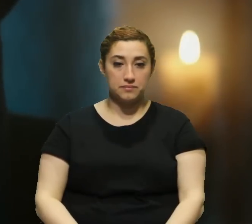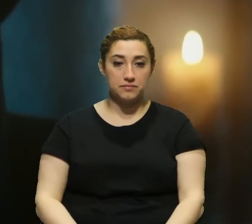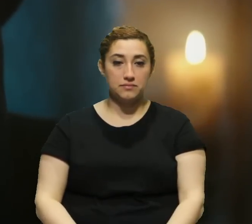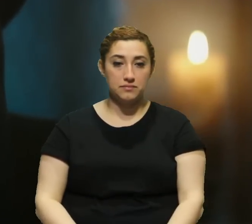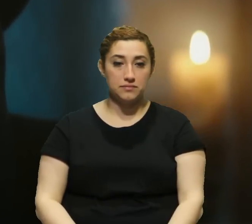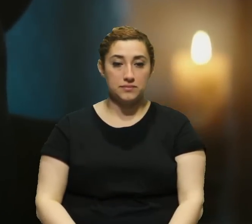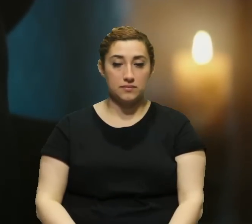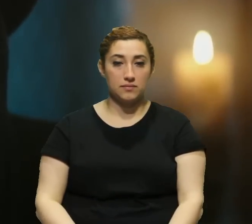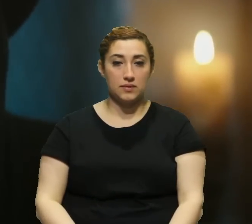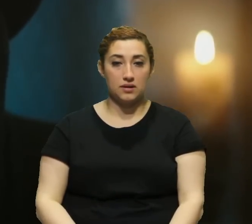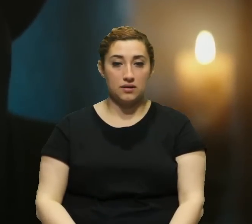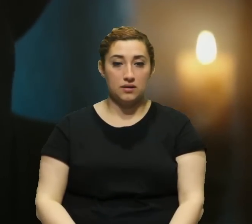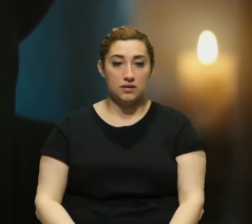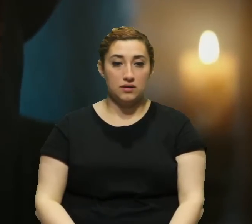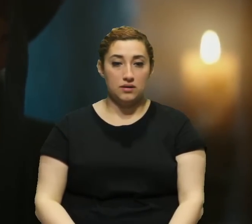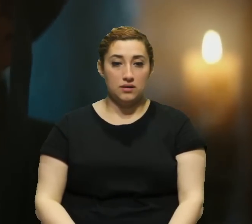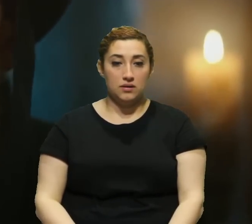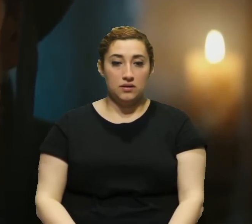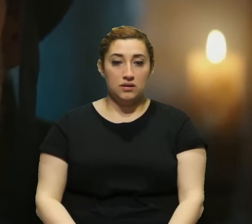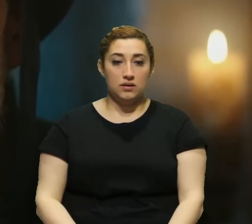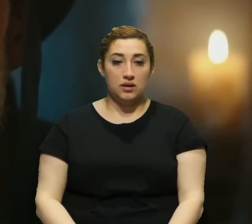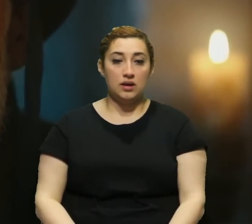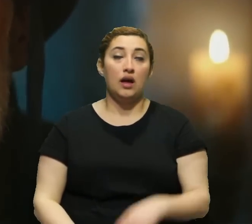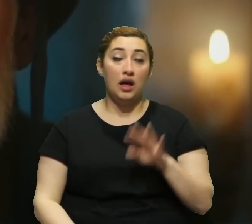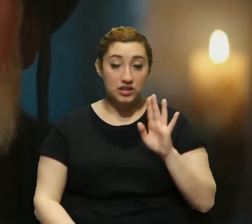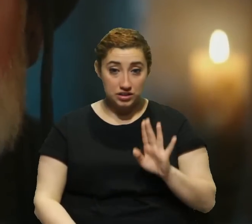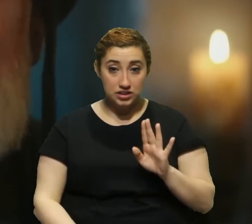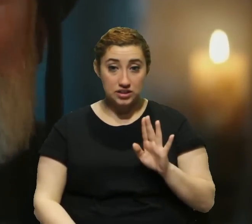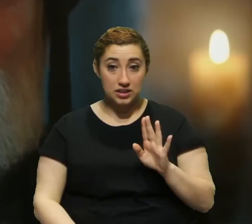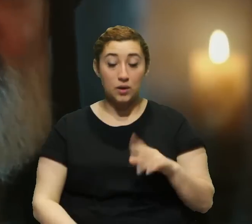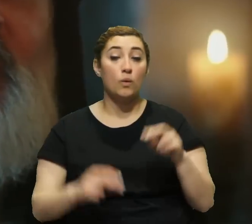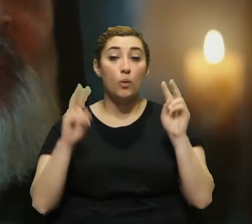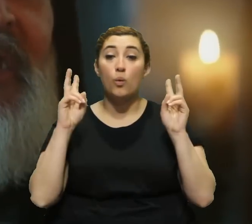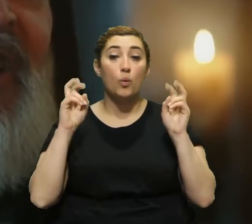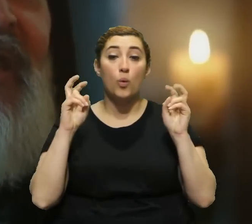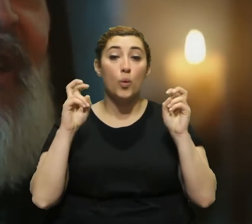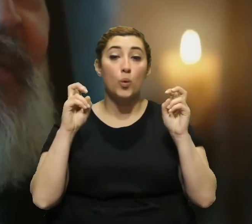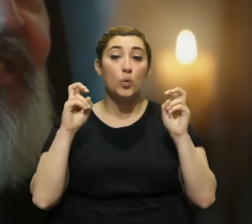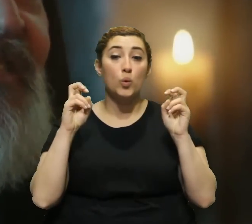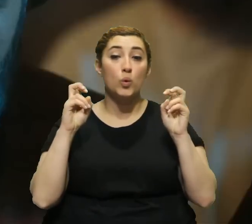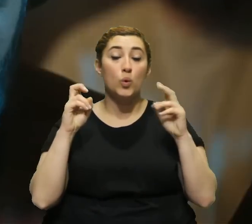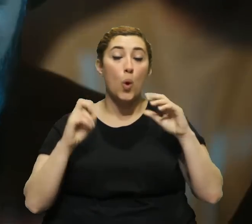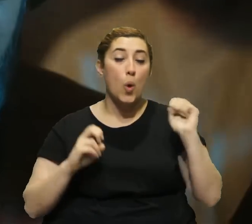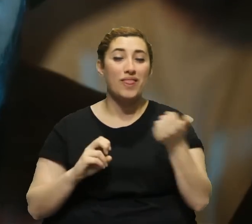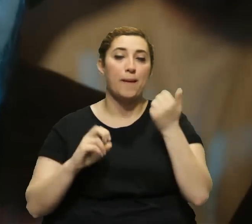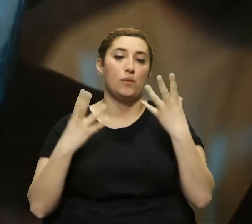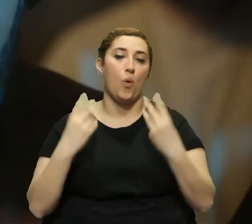Eh! İşte mevzunun şah damarı.